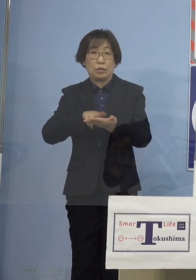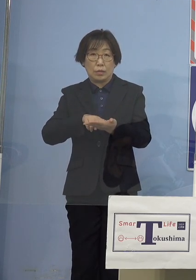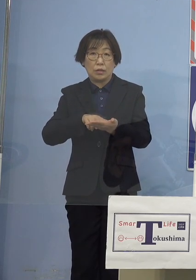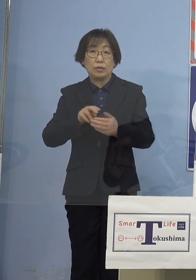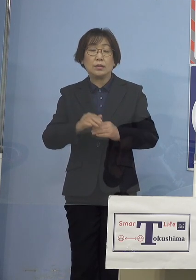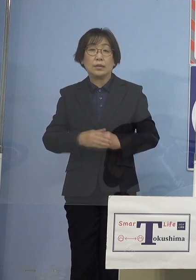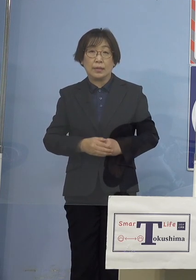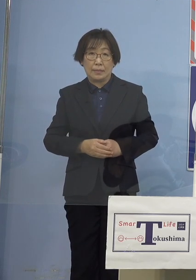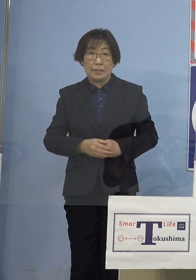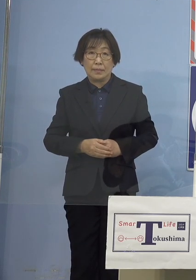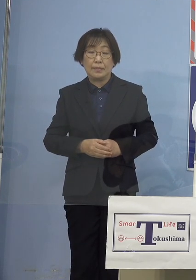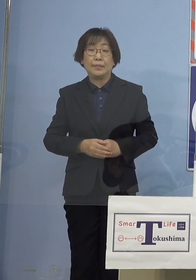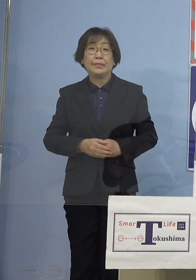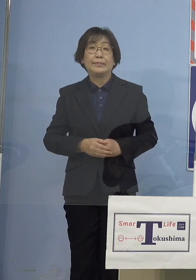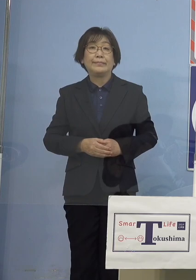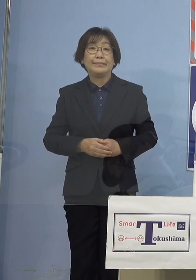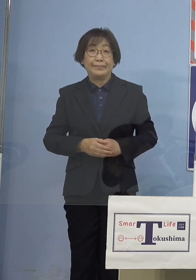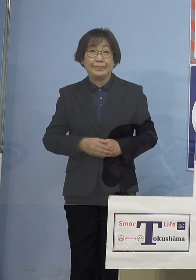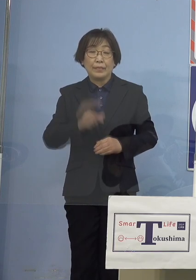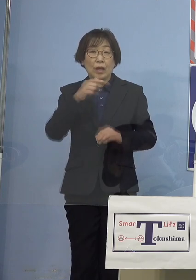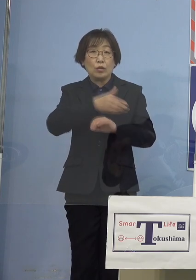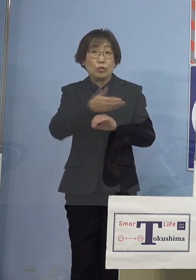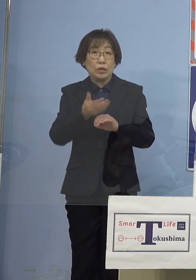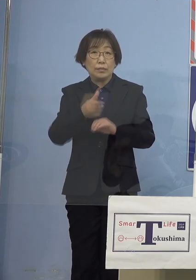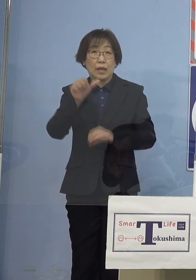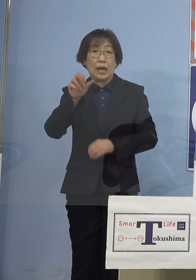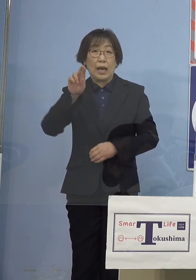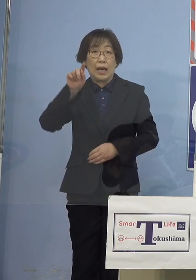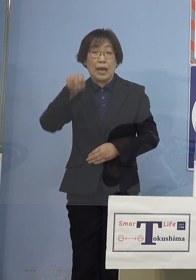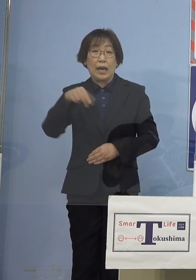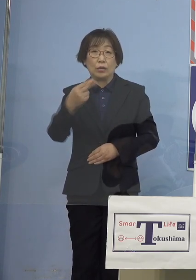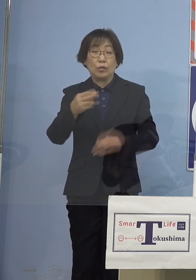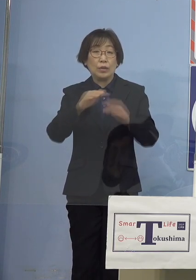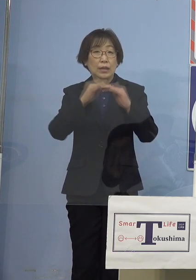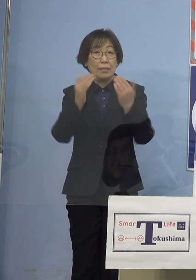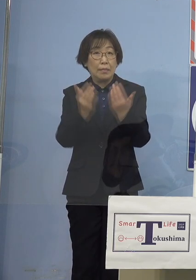そして 「とくしまアラート」は全面解除となるものの